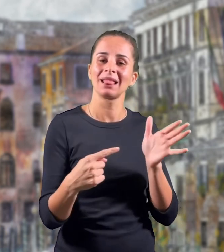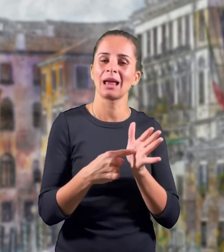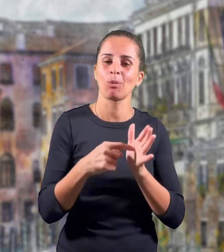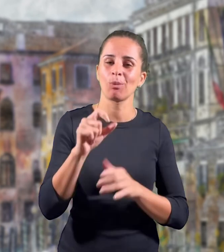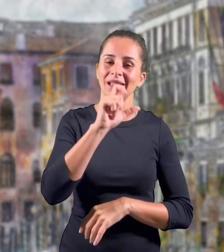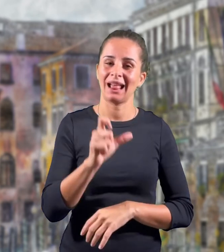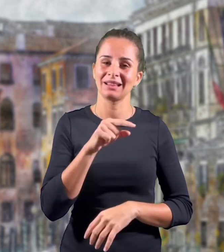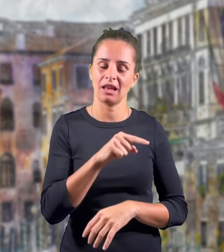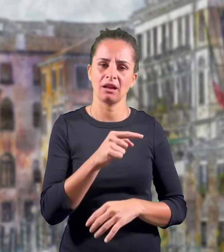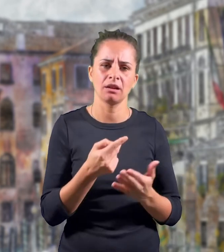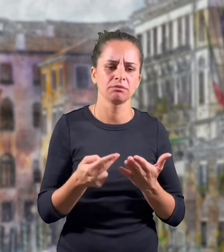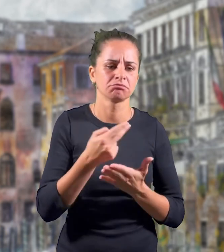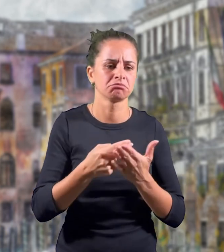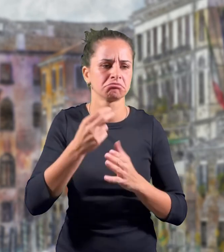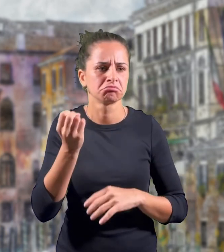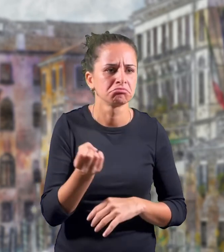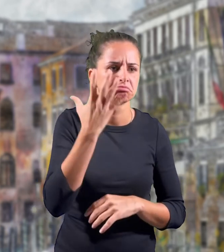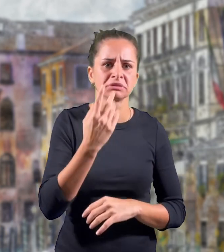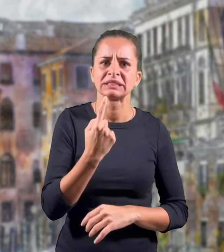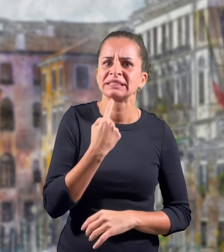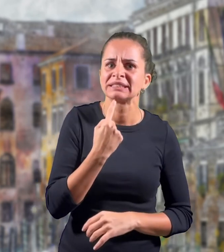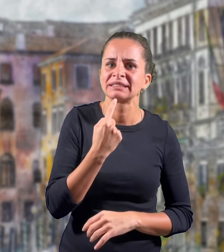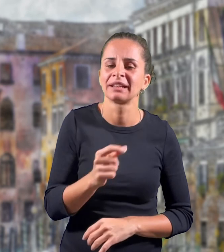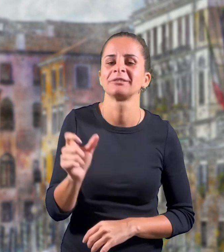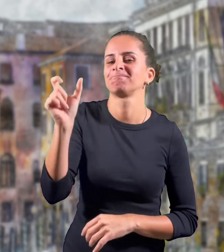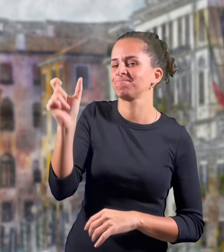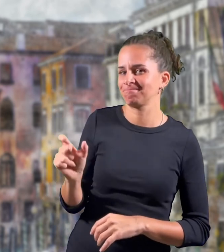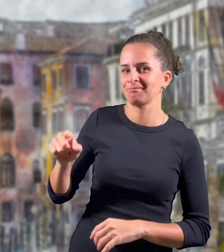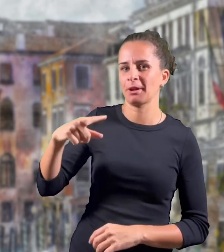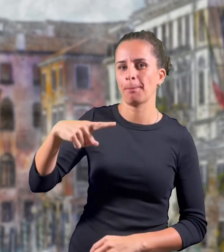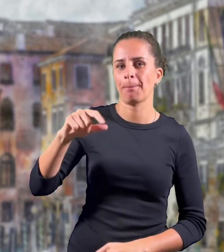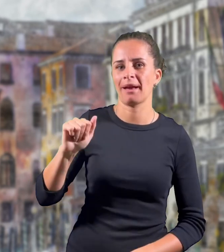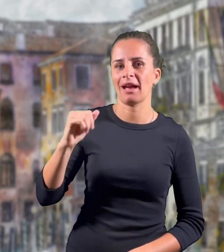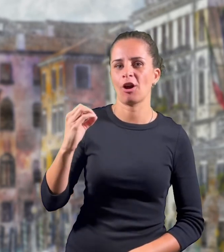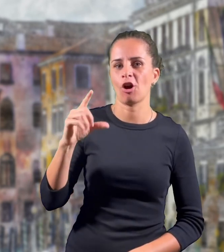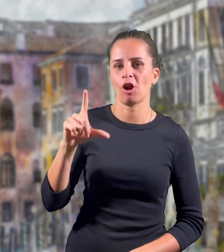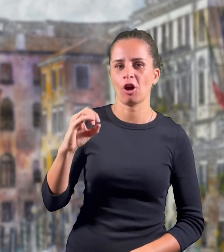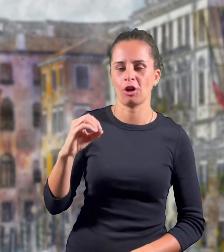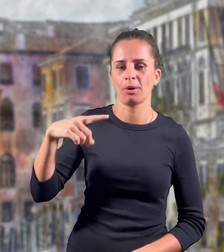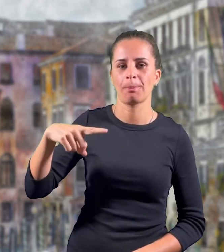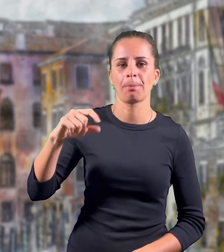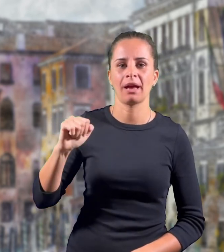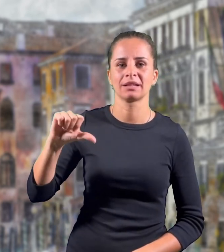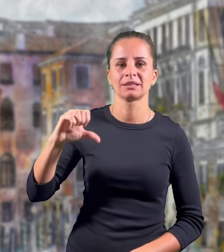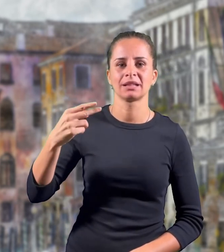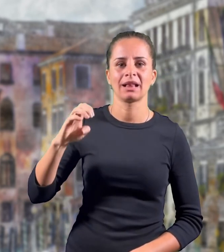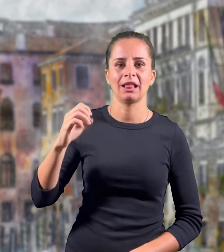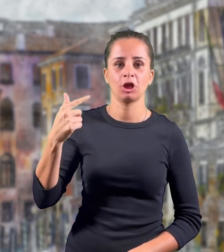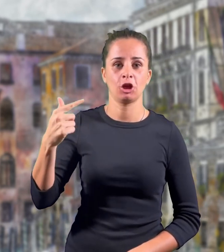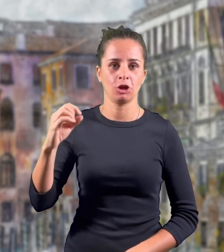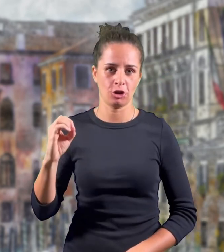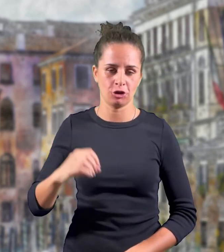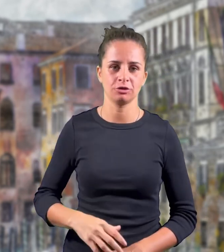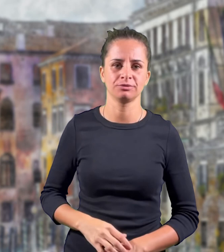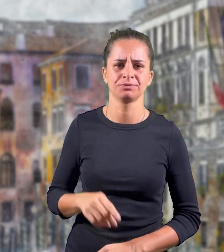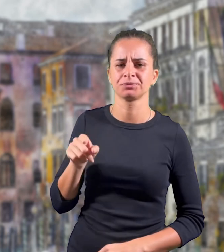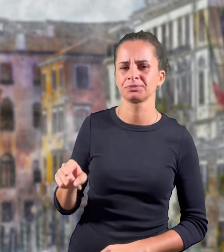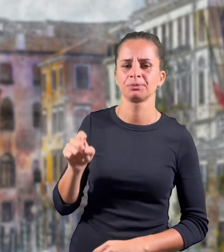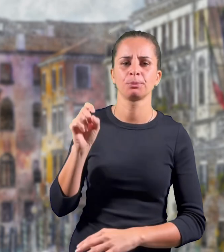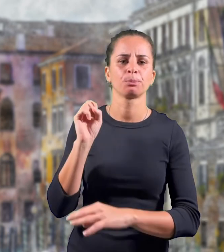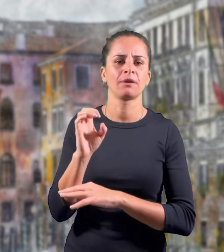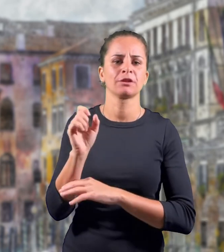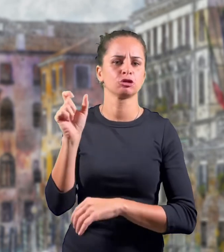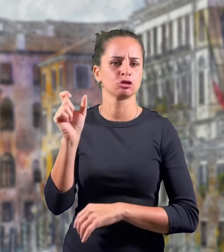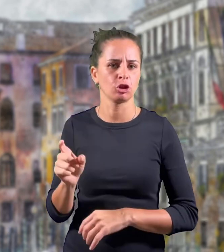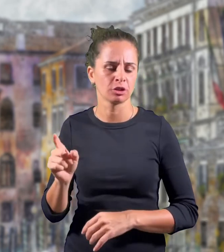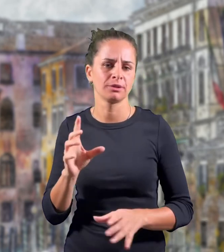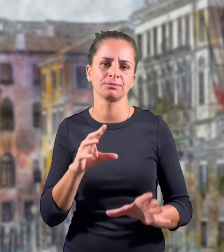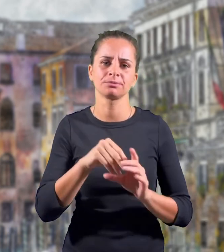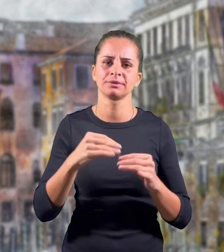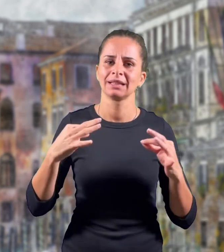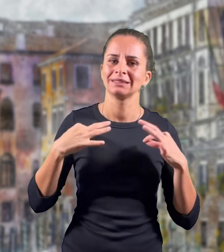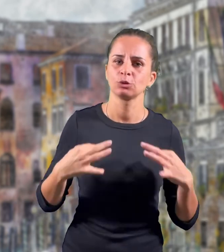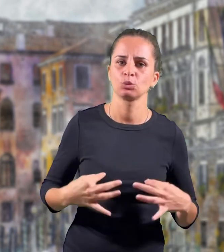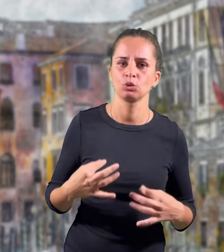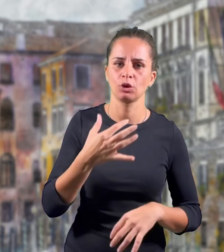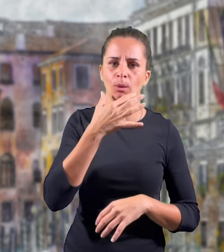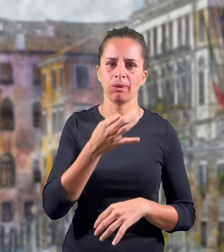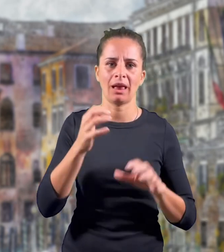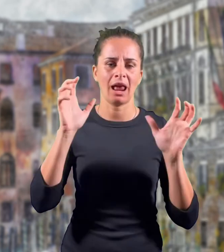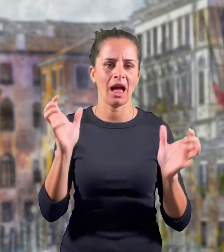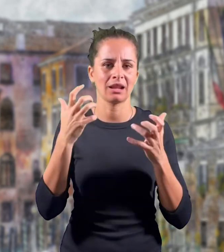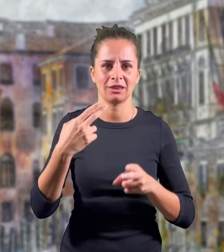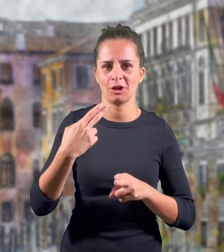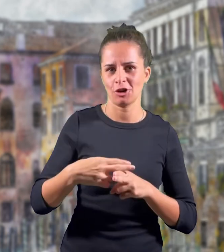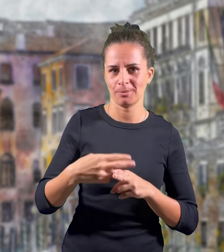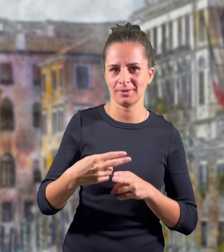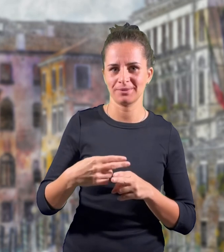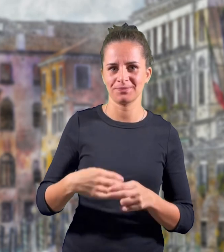L'autore dell'emblema della repubblica italiana fu Paolo Paschetto, professore all'Istituto di Belle Arti di Roma